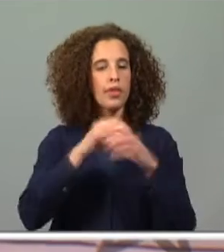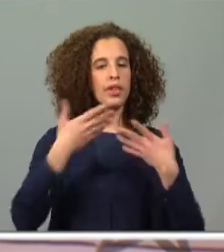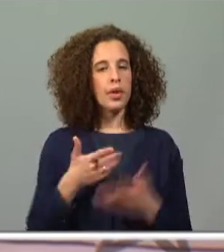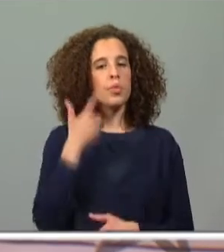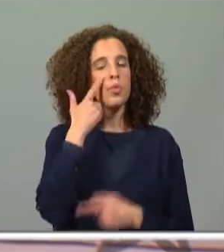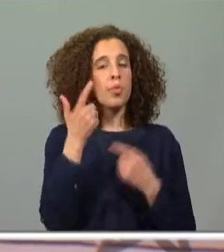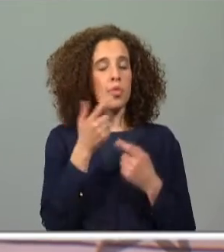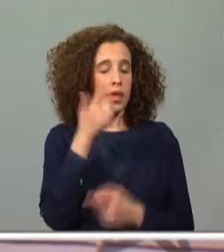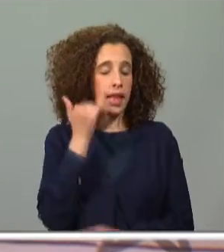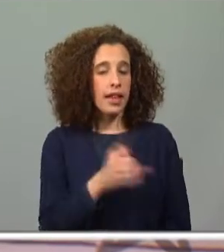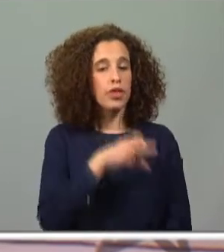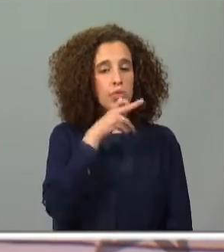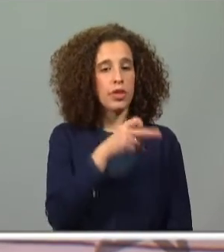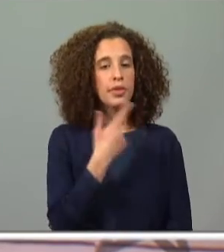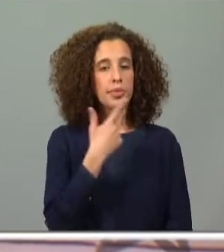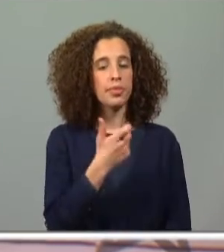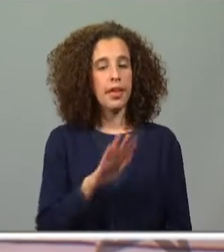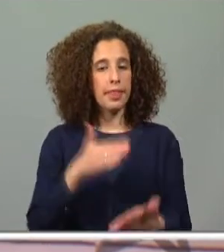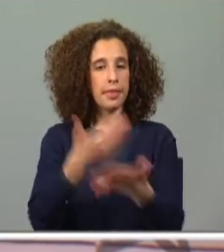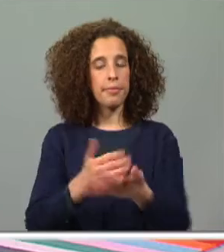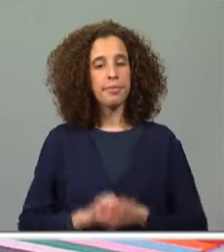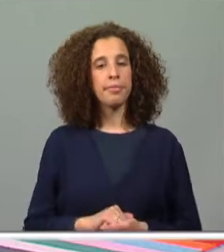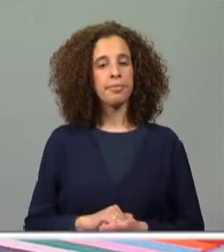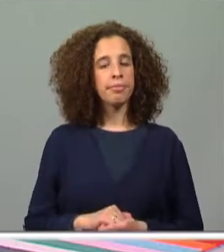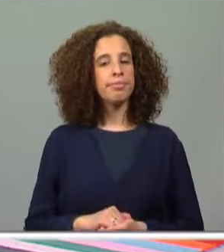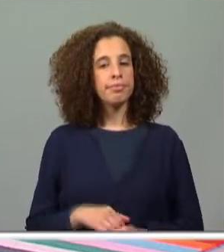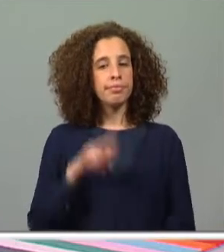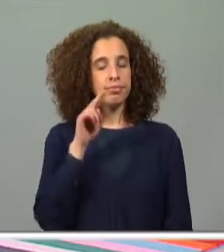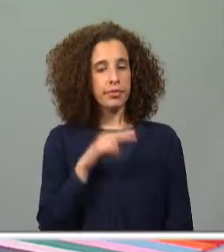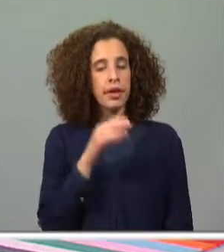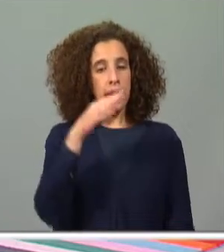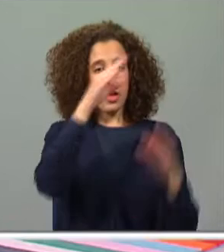responder às questões que te lancei identifica a personagem determinante 回答我問你的問題識別決定性字符